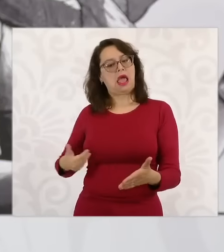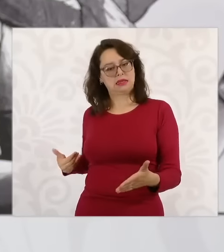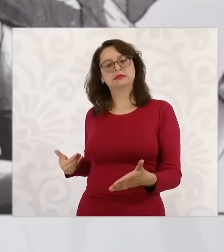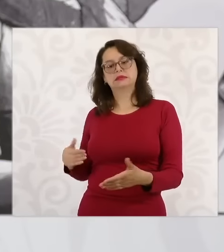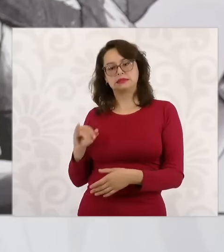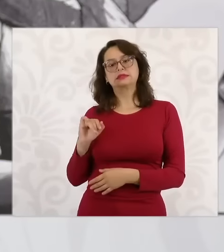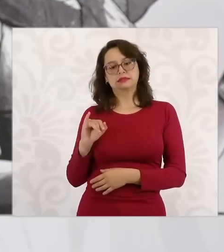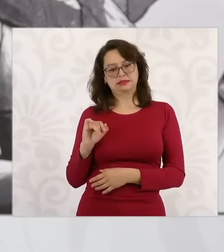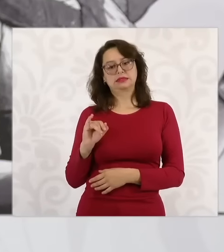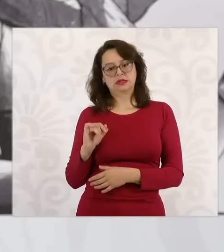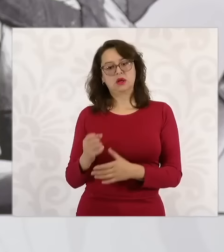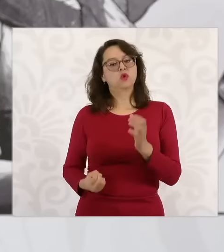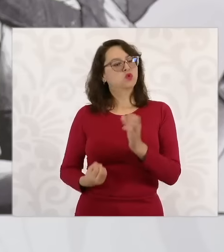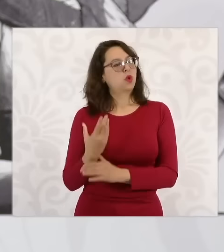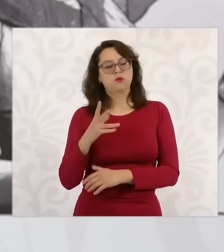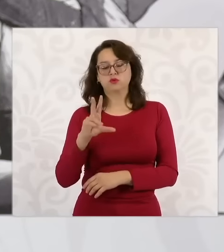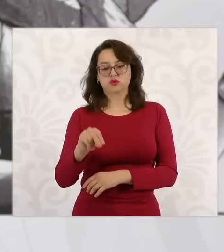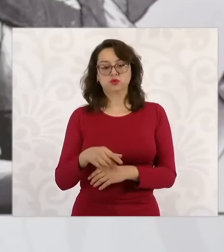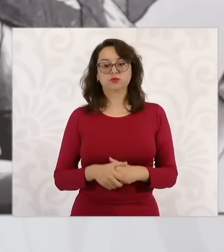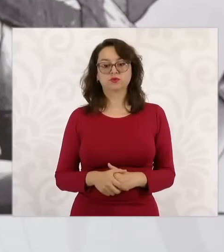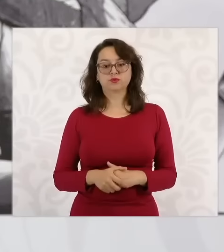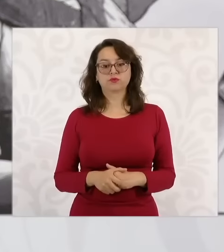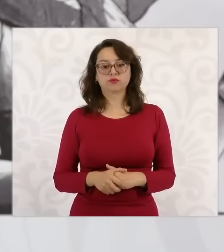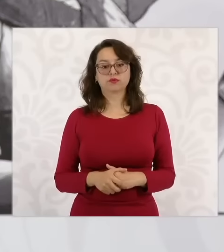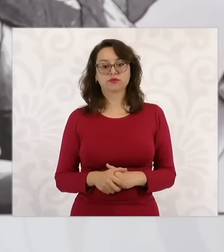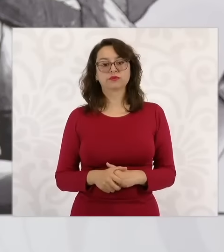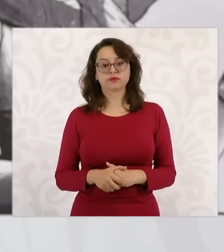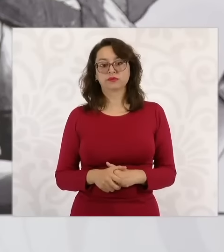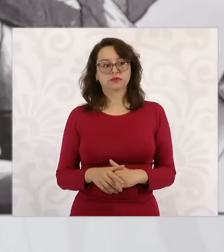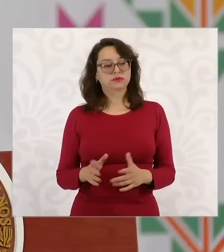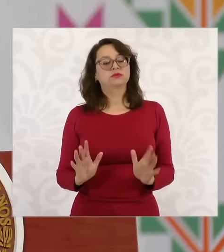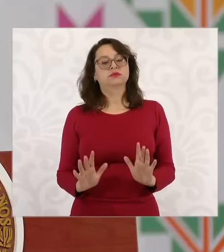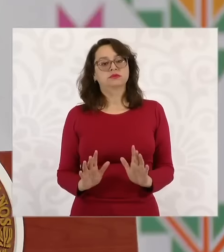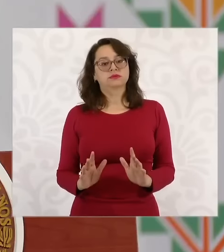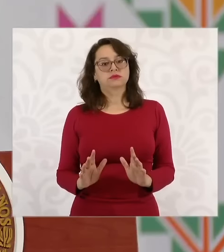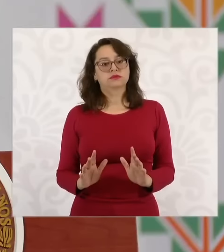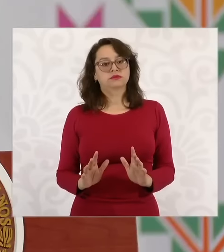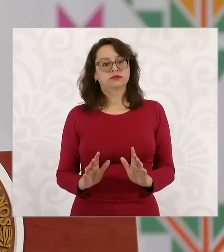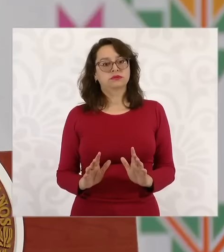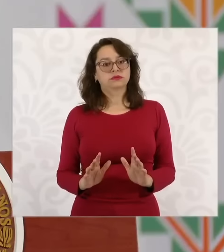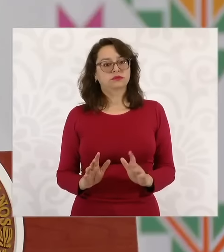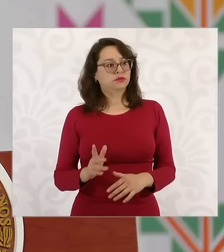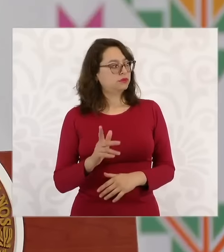poner otras sanciones más adelante. Los actuales y esperamos Sí. Y espera a ver, chéquenme con Sí,